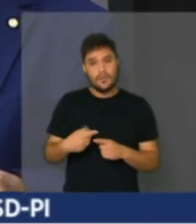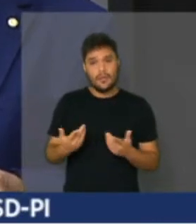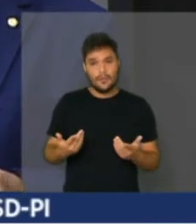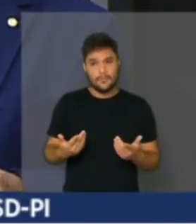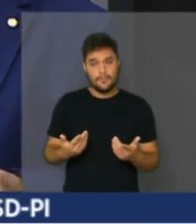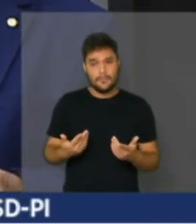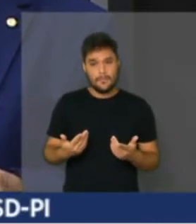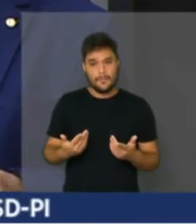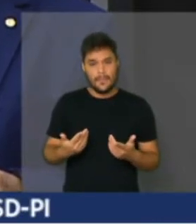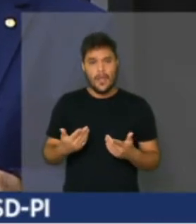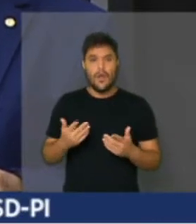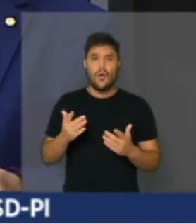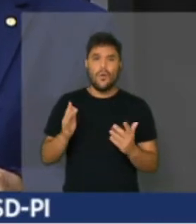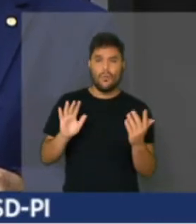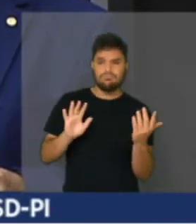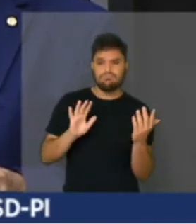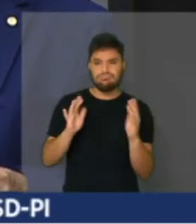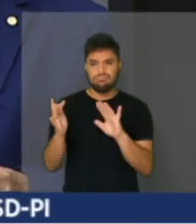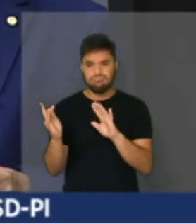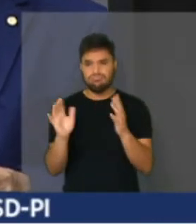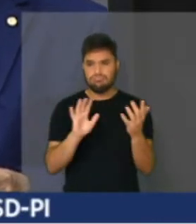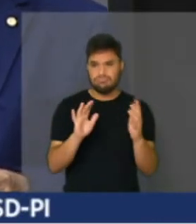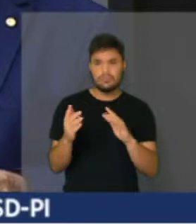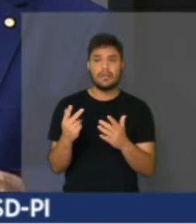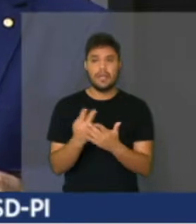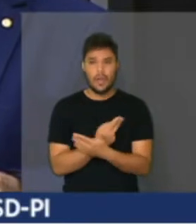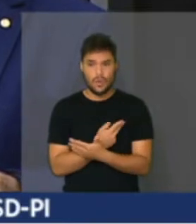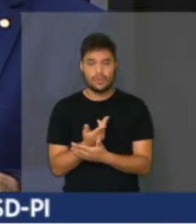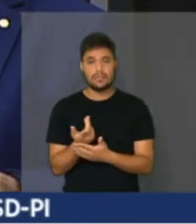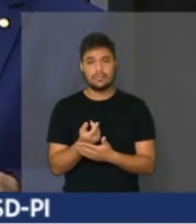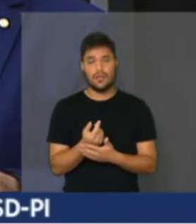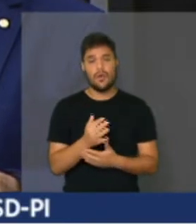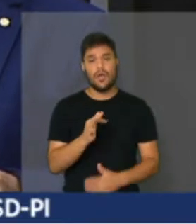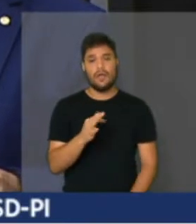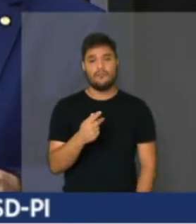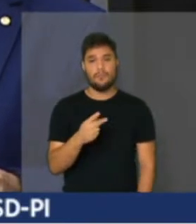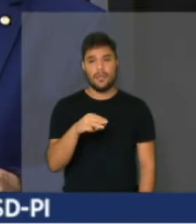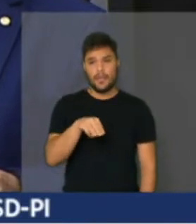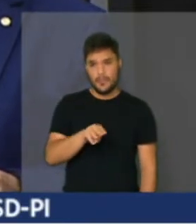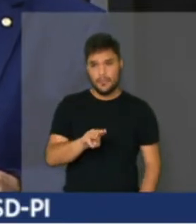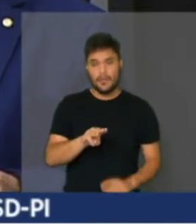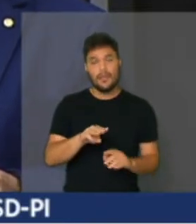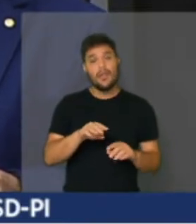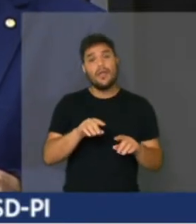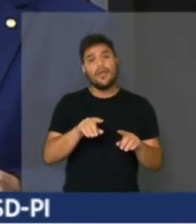PELA... SAZONALIDADE QUE CAOM ET TE OS REPASSES DO FPM. INFLUENCIADO PELA ARRECADAÇÃO DO IMPOSTO DE